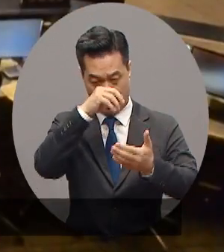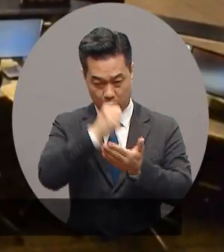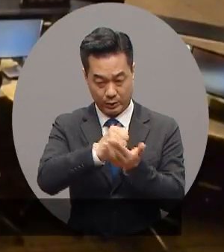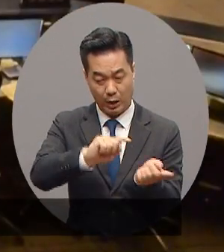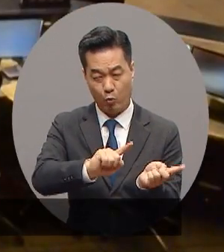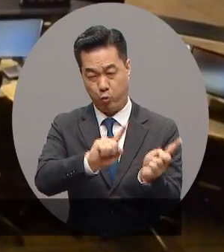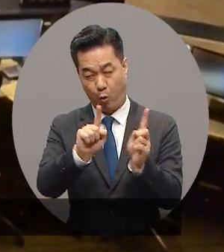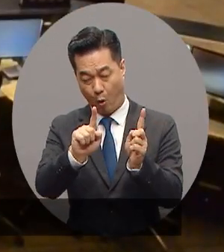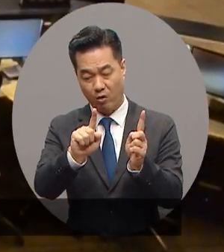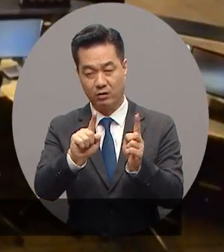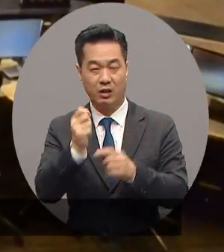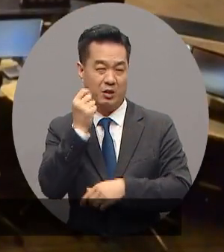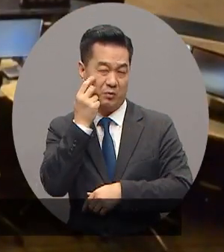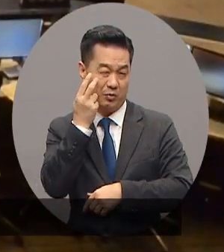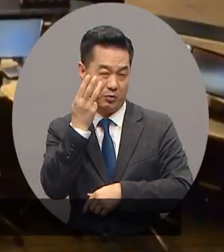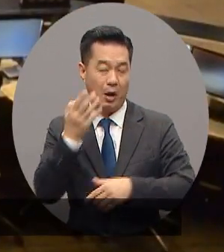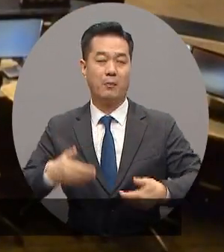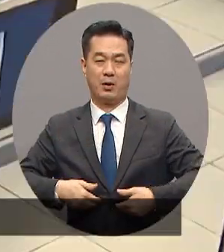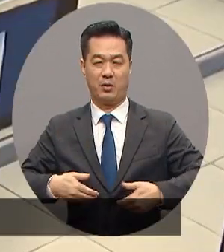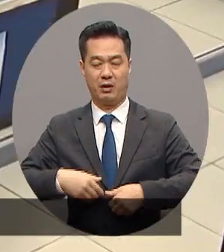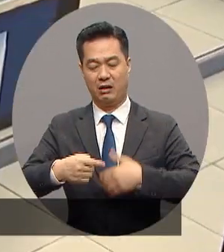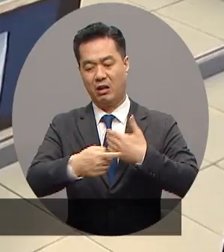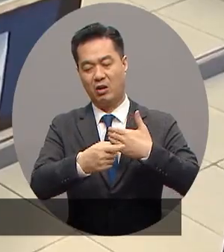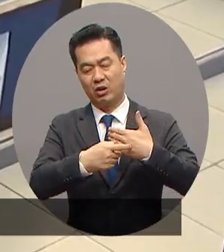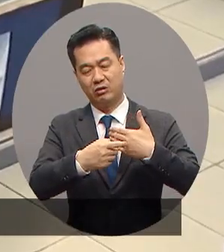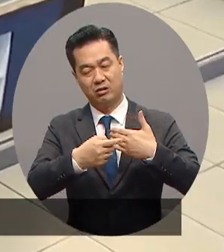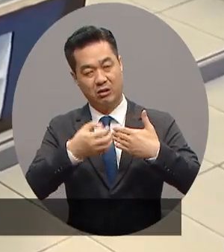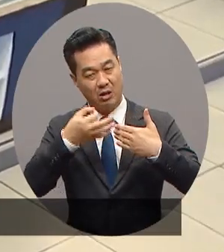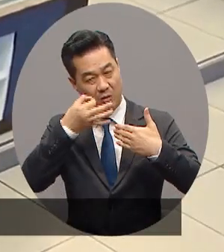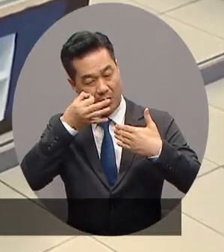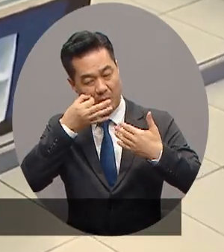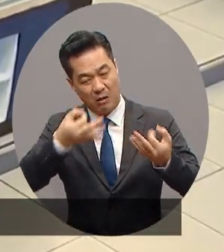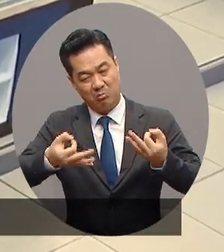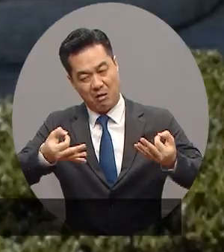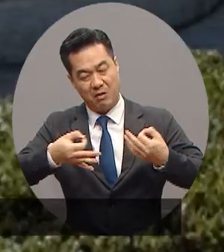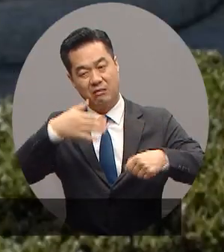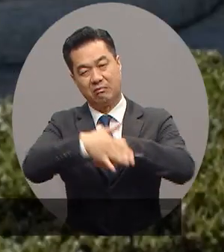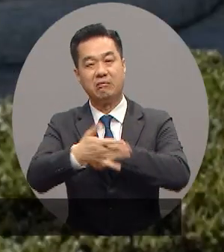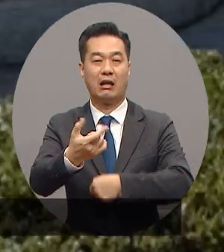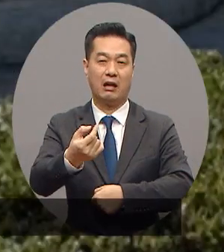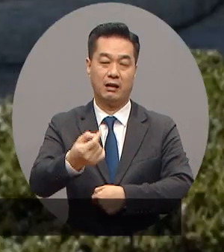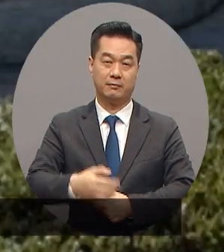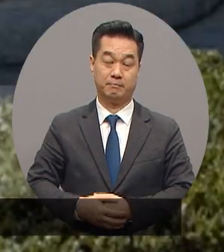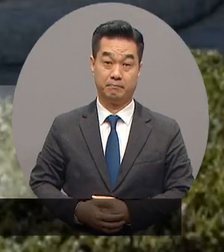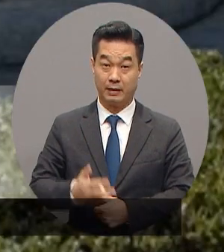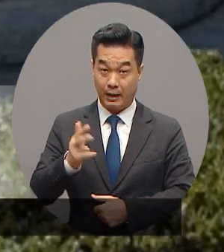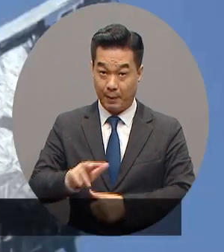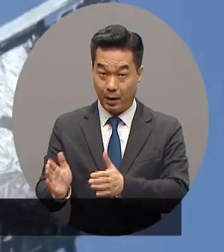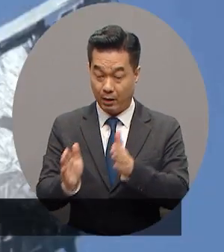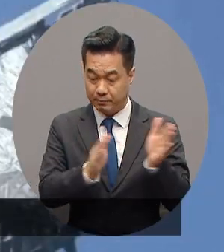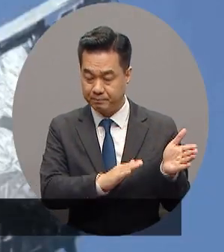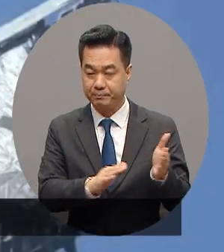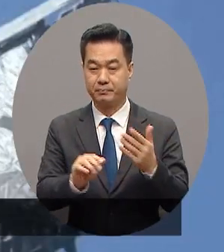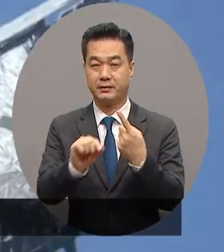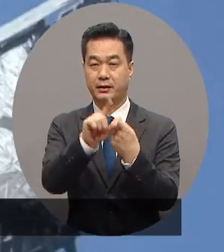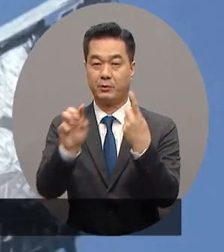군 관계자는 통상 절창위성이 정상 운용되기까지 수개월이 필요하다며 보여주기식 선전으로 보인다고 말했습니다.